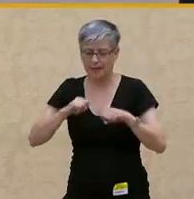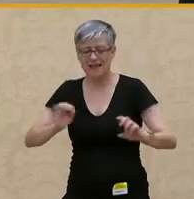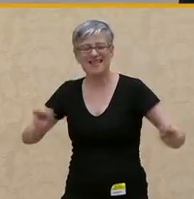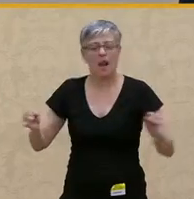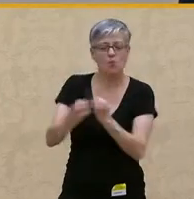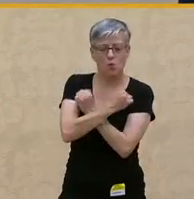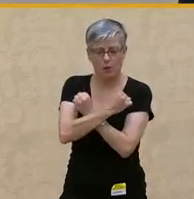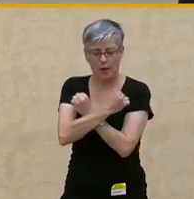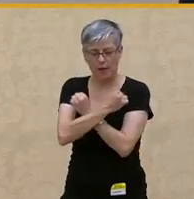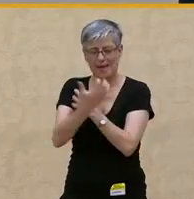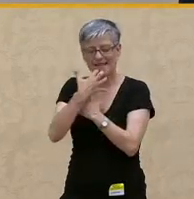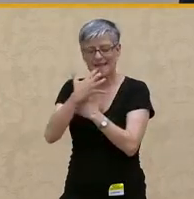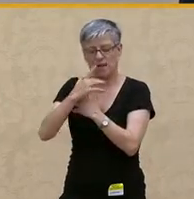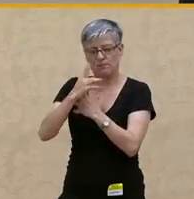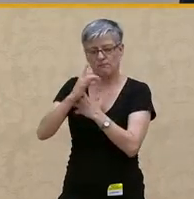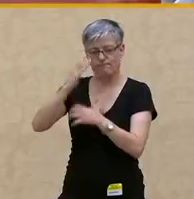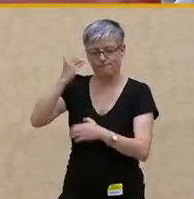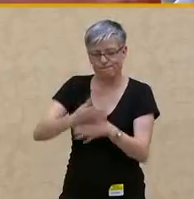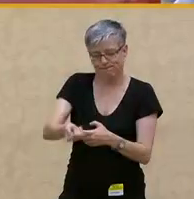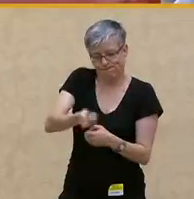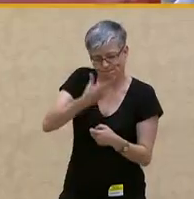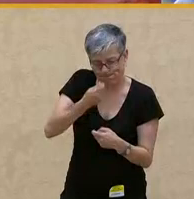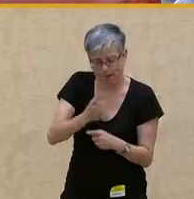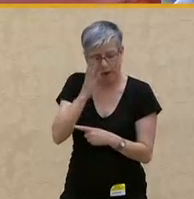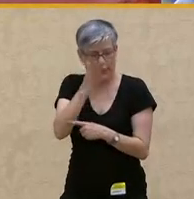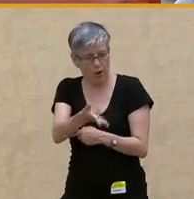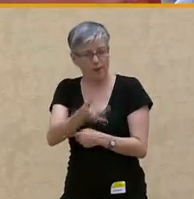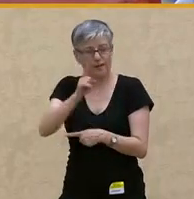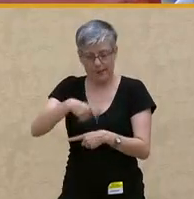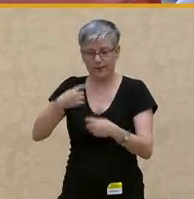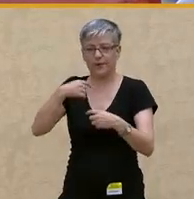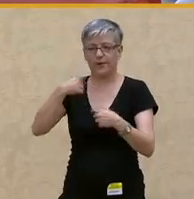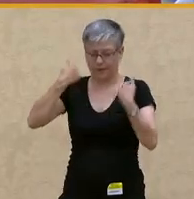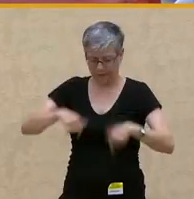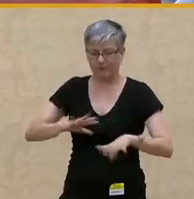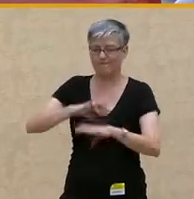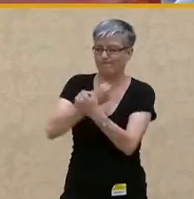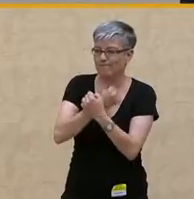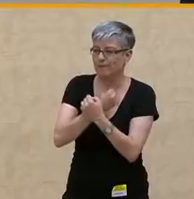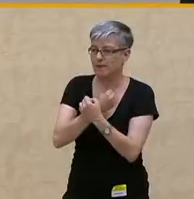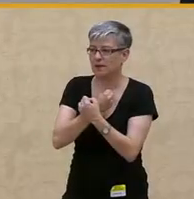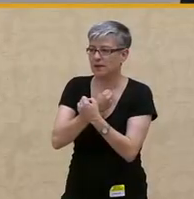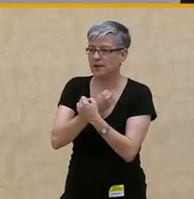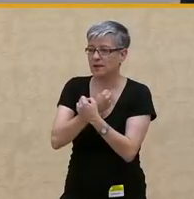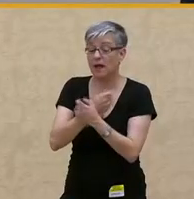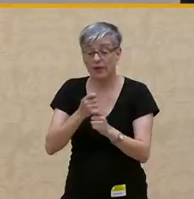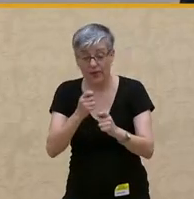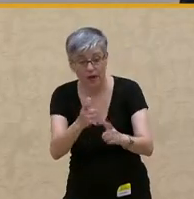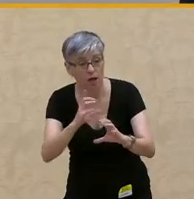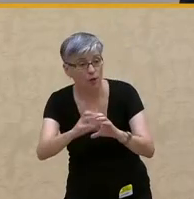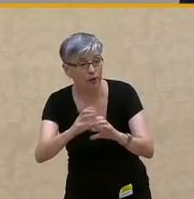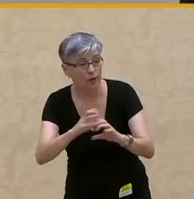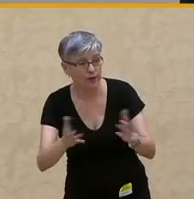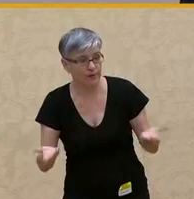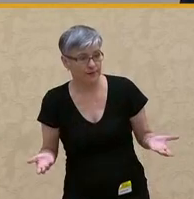se le bloquea, químicamente y físicamente, etc. Póngale comunicación. Deja de tener problemas de